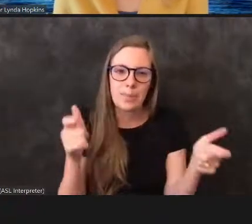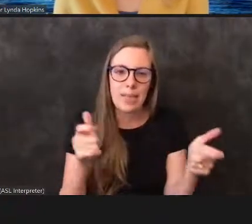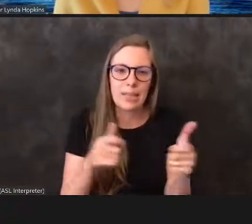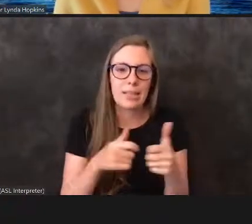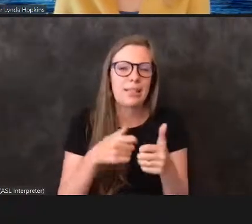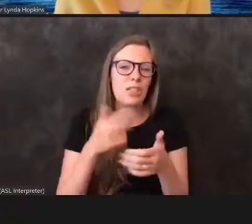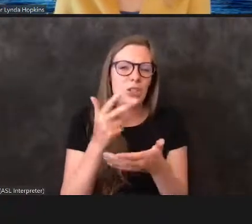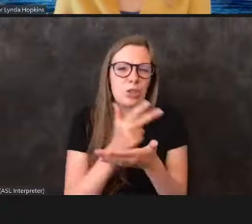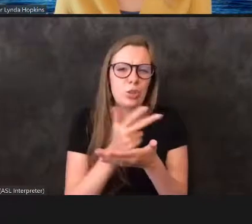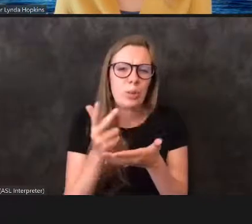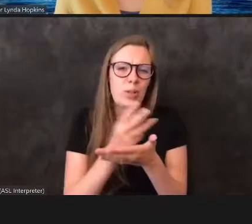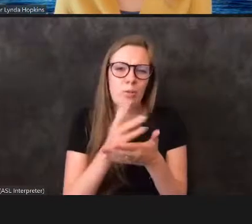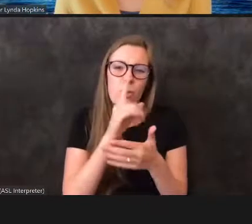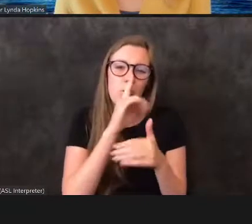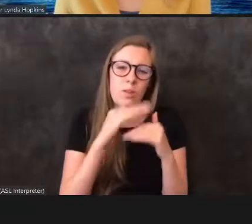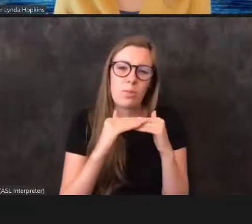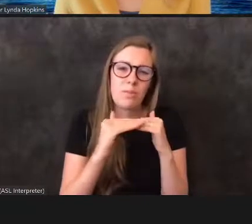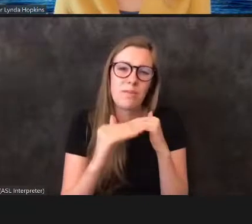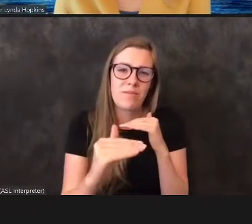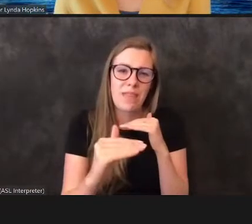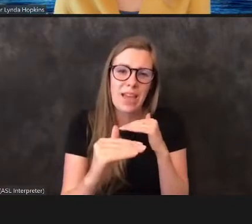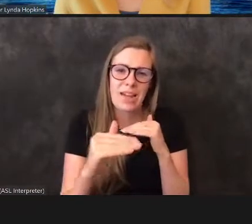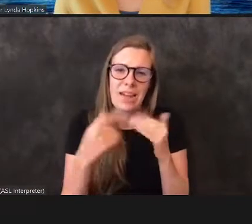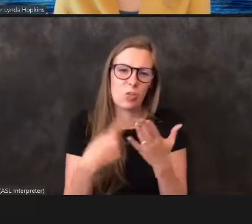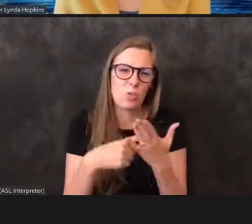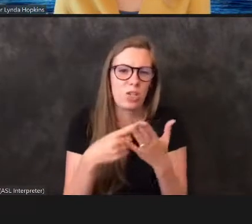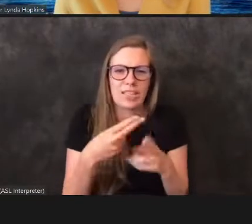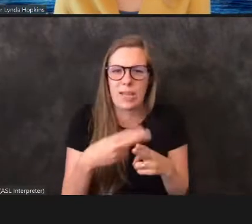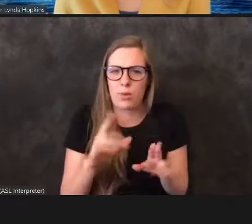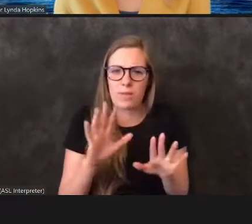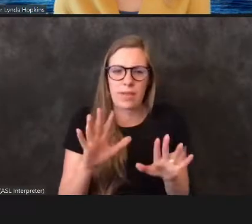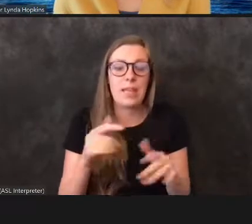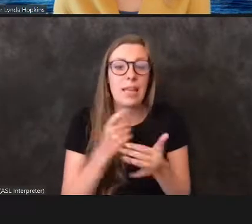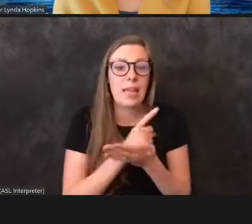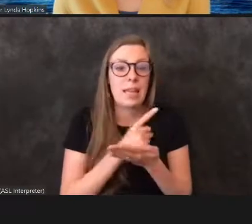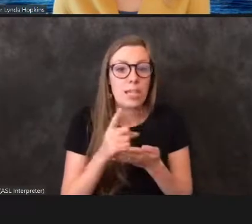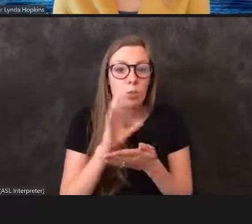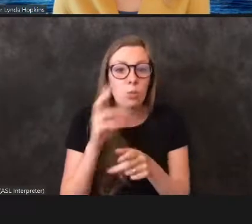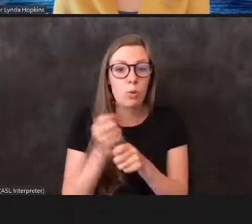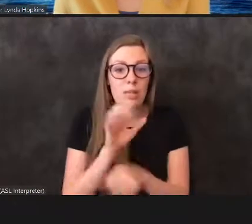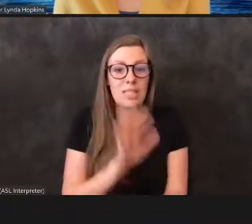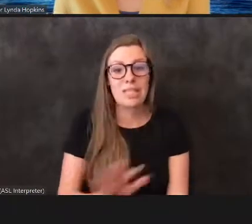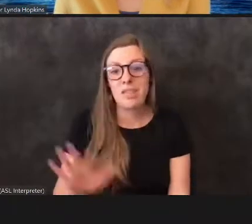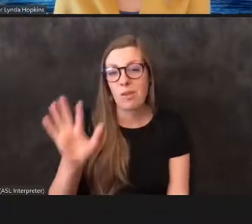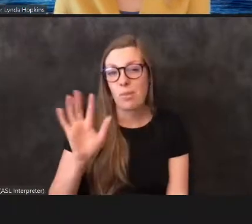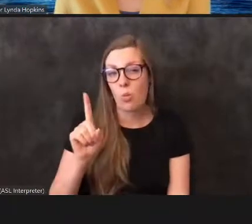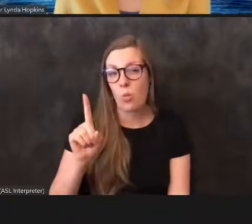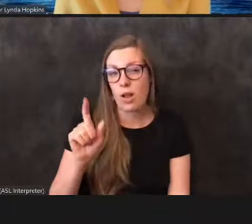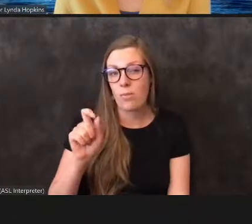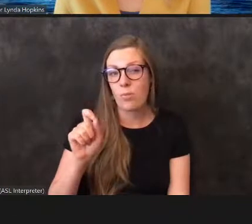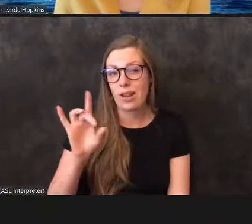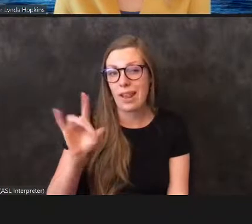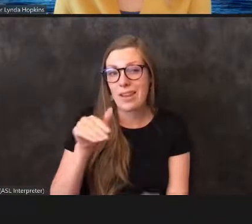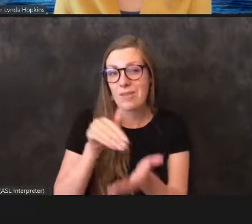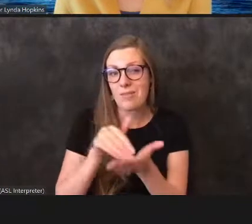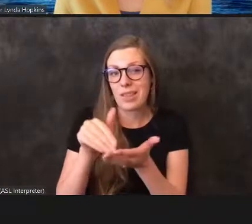El asiente 3 será bastante igual que hiciera cubrir eso rápidamente. Esta semana estaremos recibiendo 1.8 con